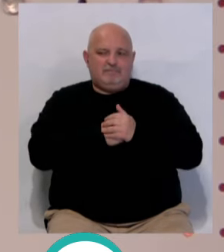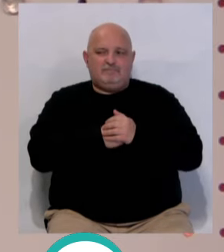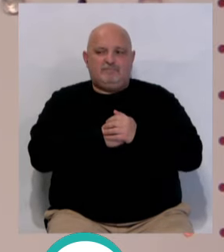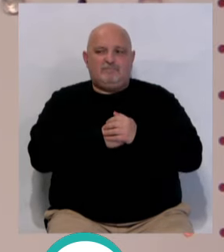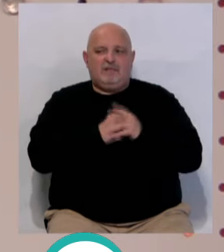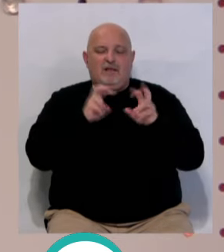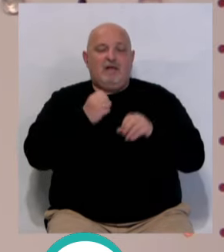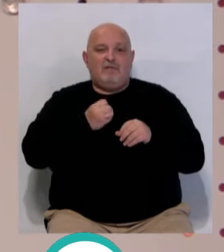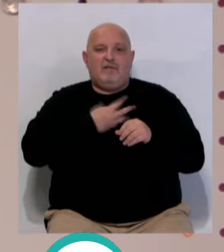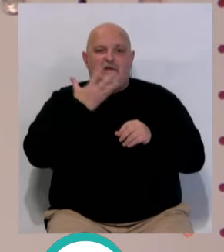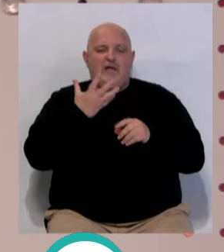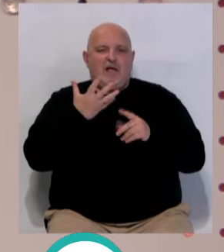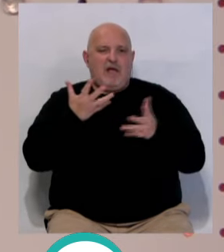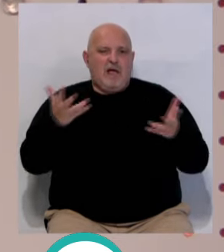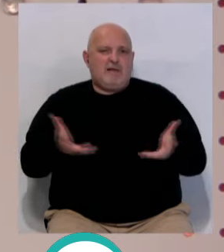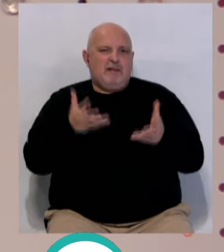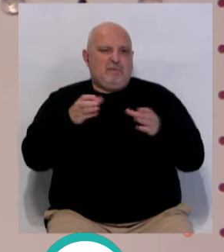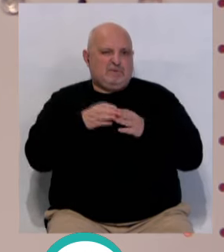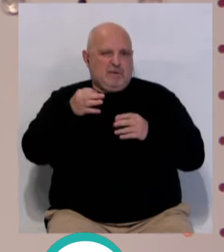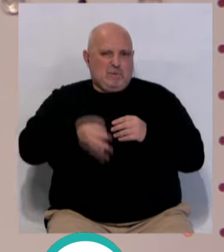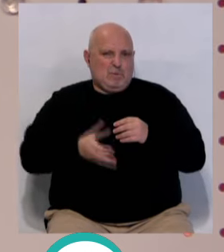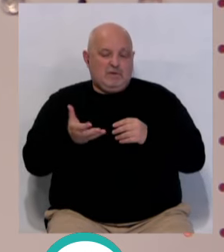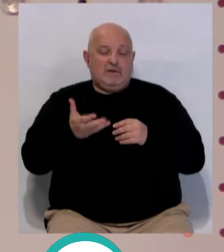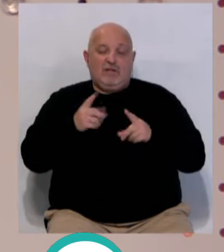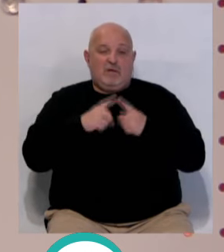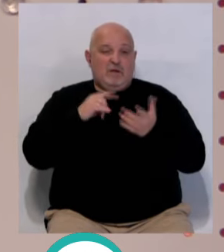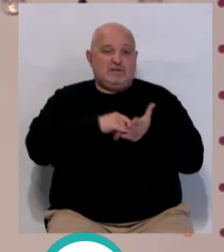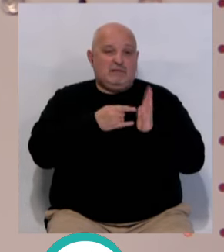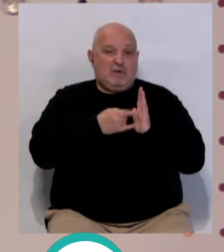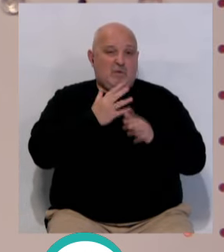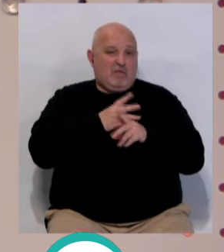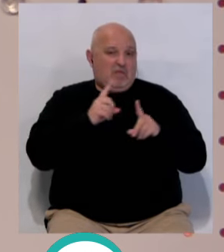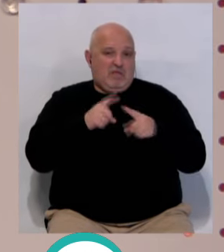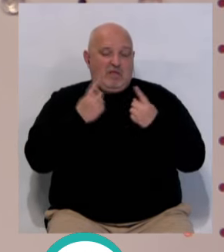la afición va a empujar al equipo y Juguemos el sistema que Juguemos Pues los jugadores seguro